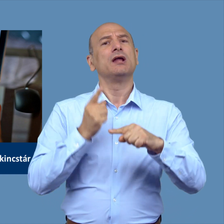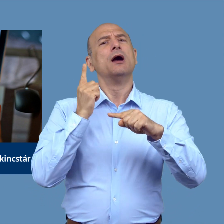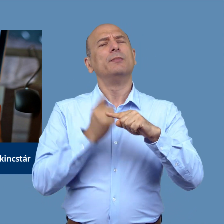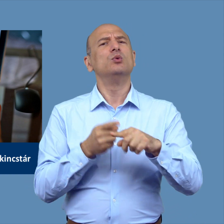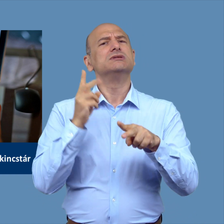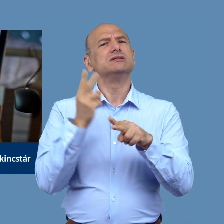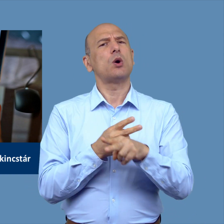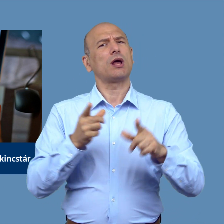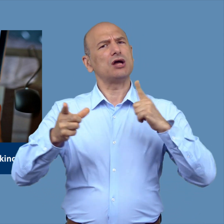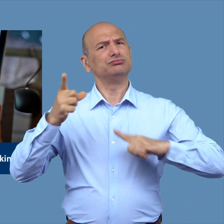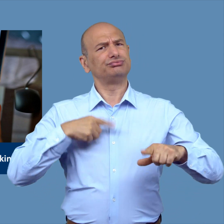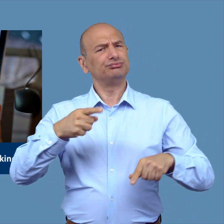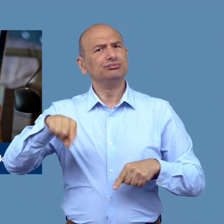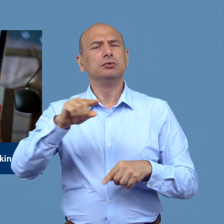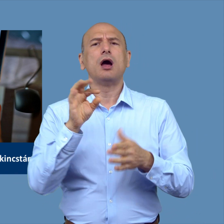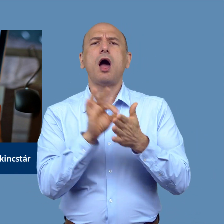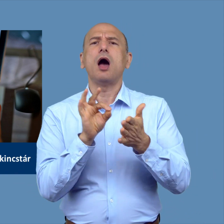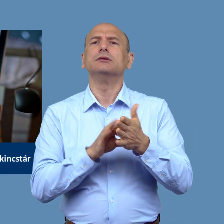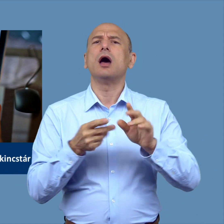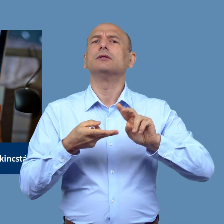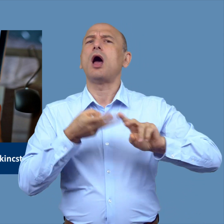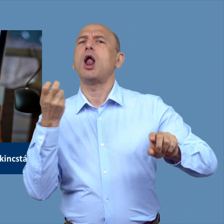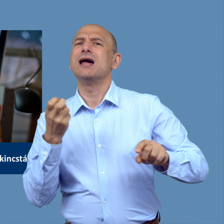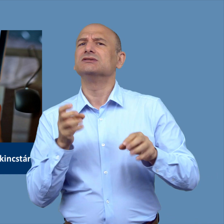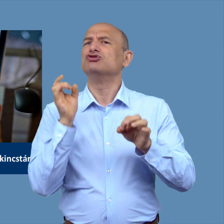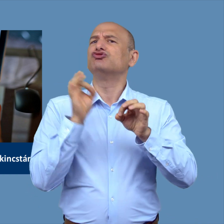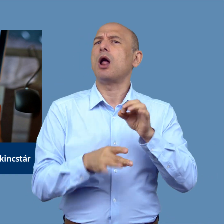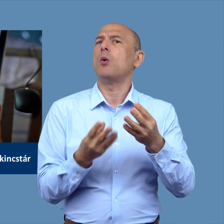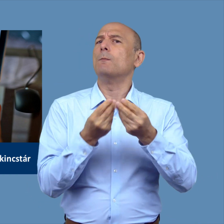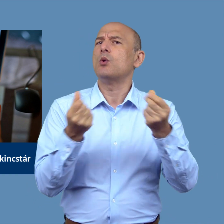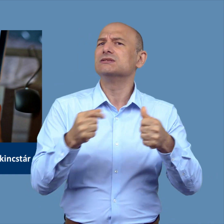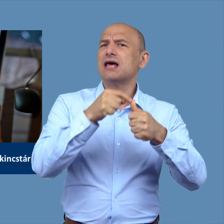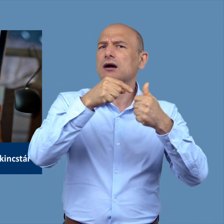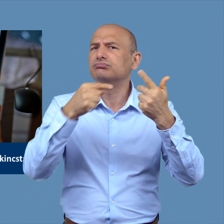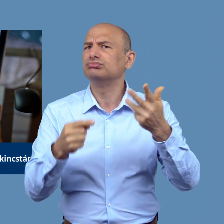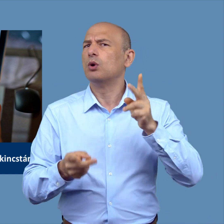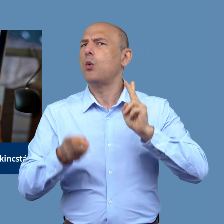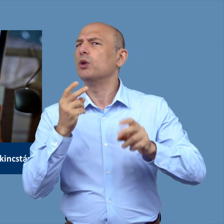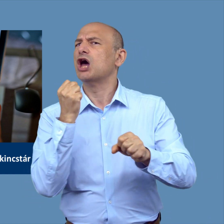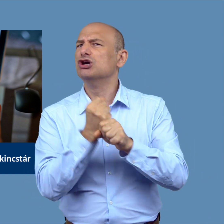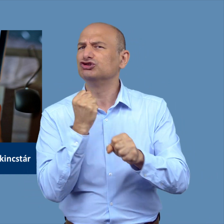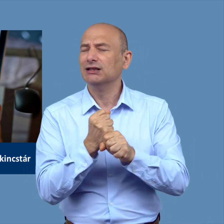A leggyakoribb csalástípusokról, adathalász kísérletekről és visszaélések formáiról